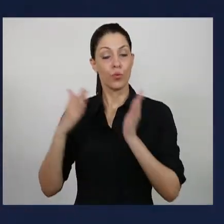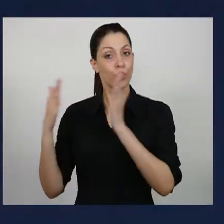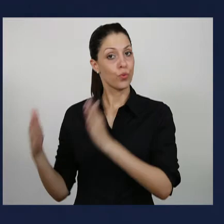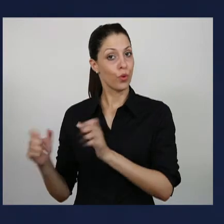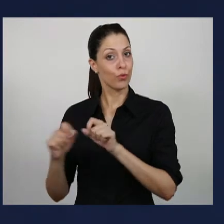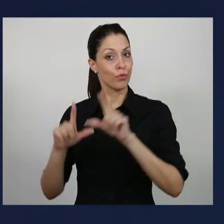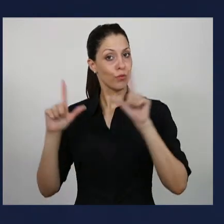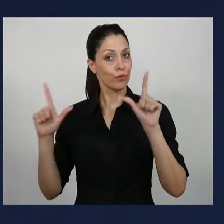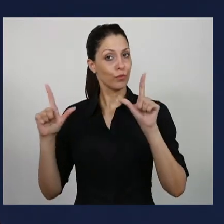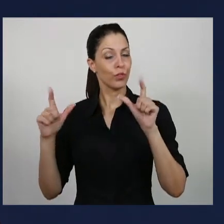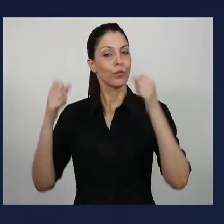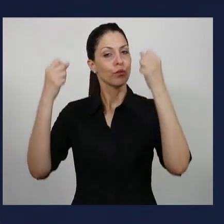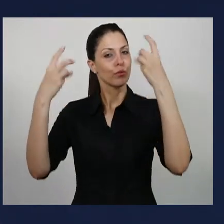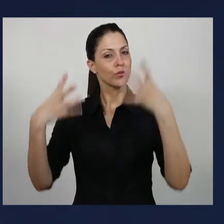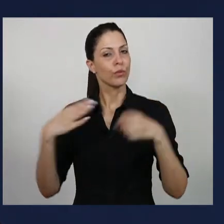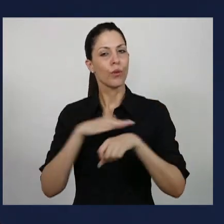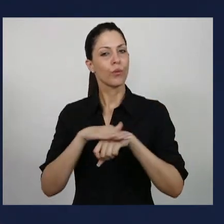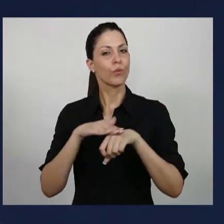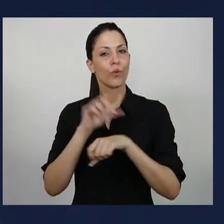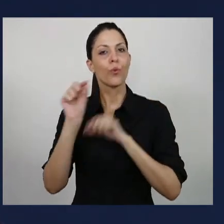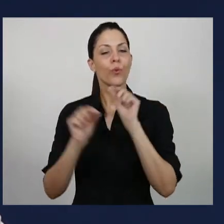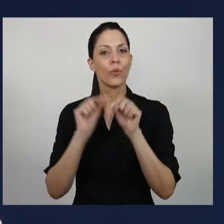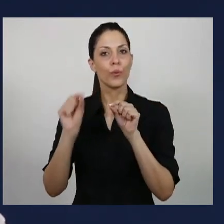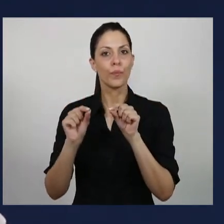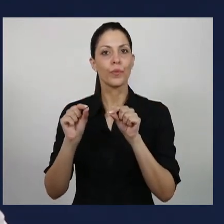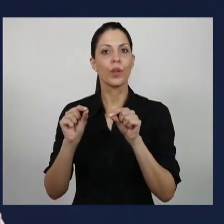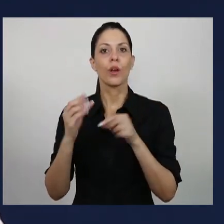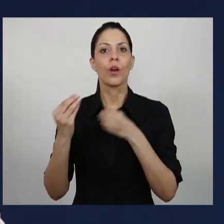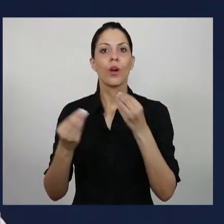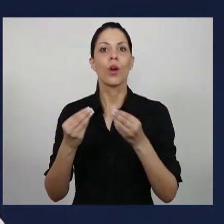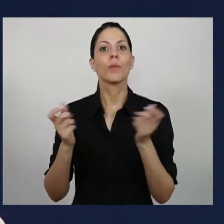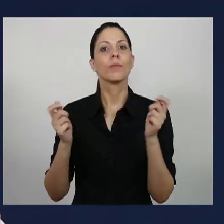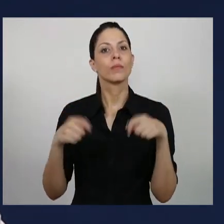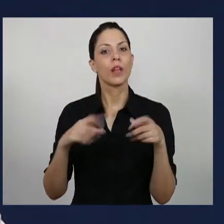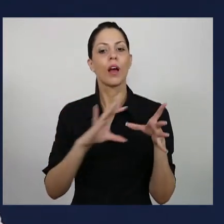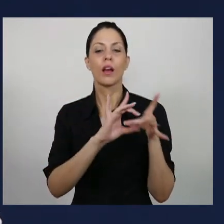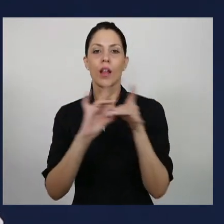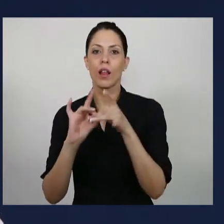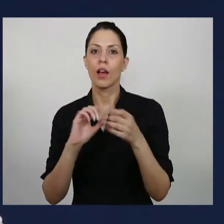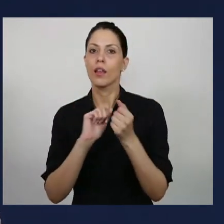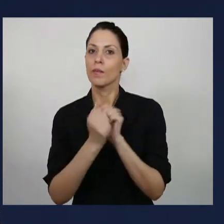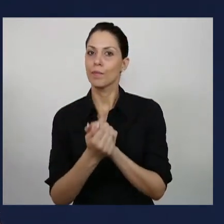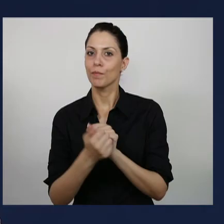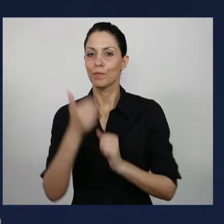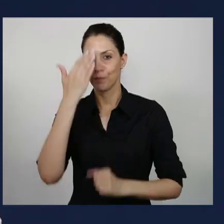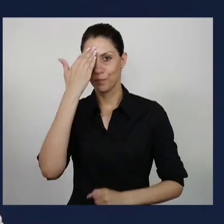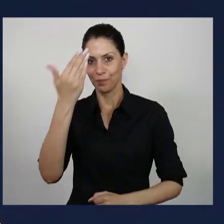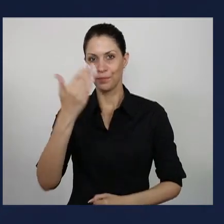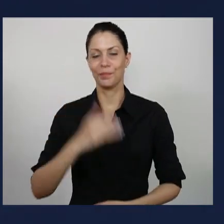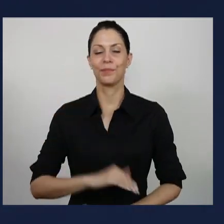No próximo vídeo, a gente vai falar um pouco sobre os estilos que o instrumento pode ser inserido, obrigado.